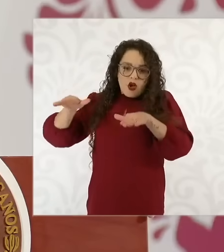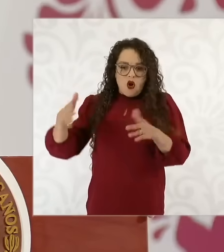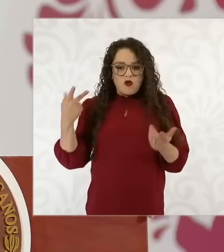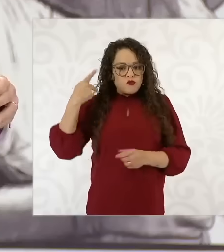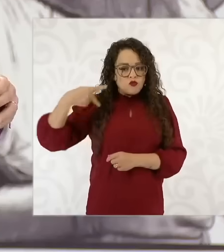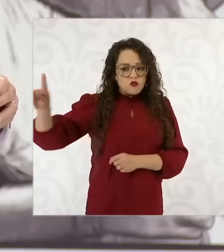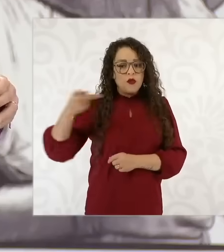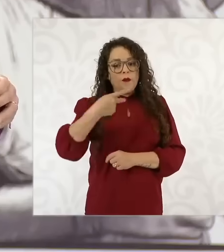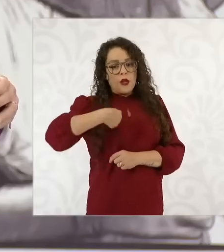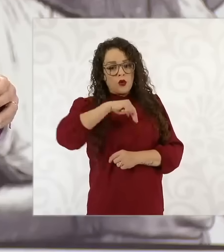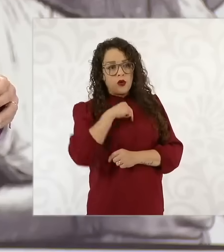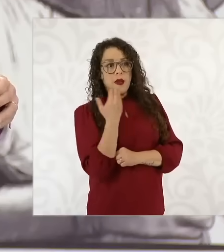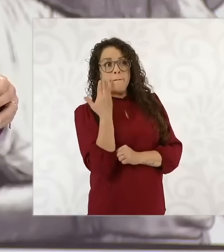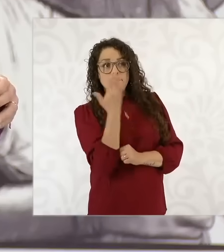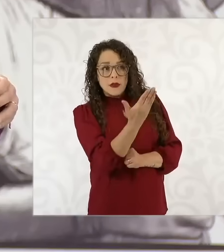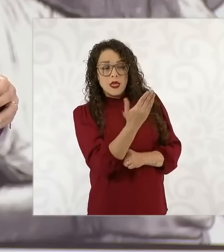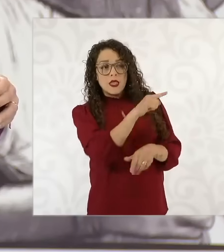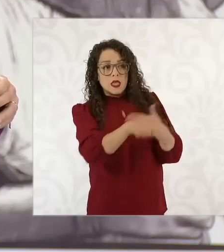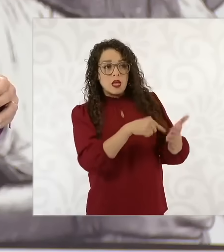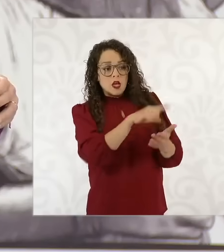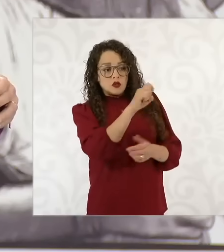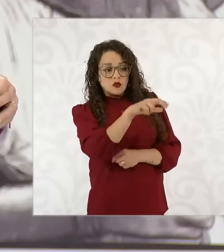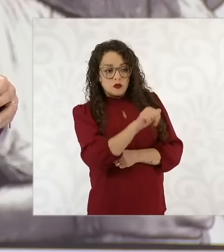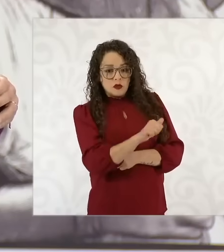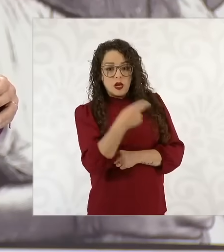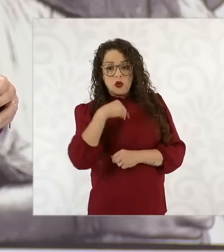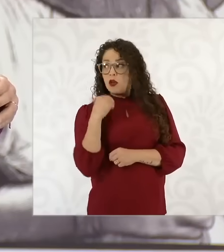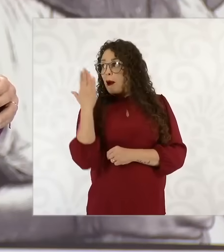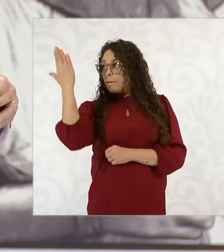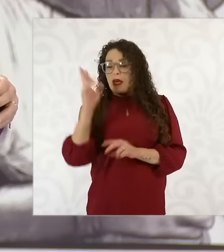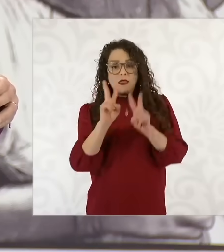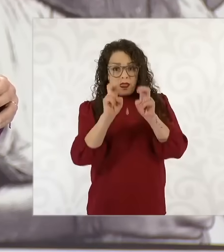característica. No tiene que ver con migración la solicitud que se pidió, sino es una de las